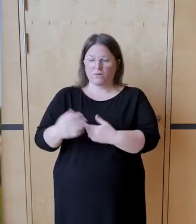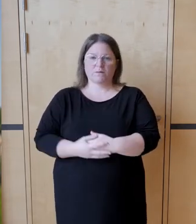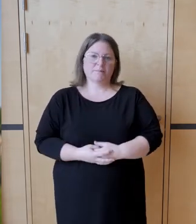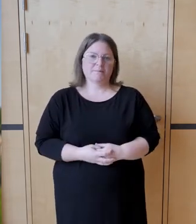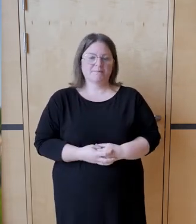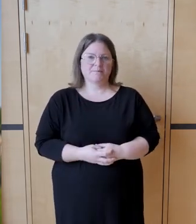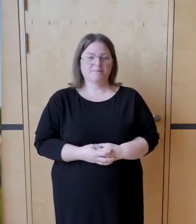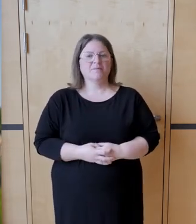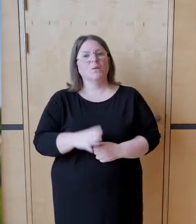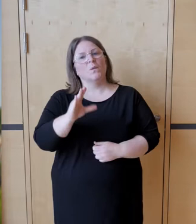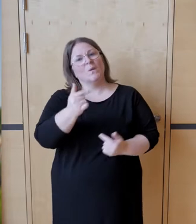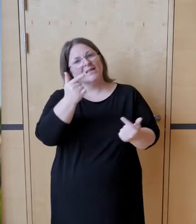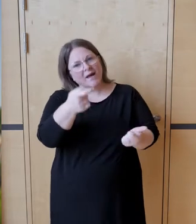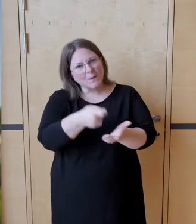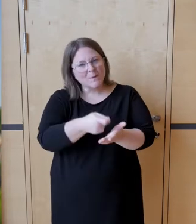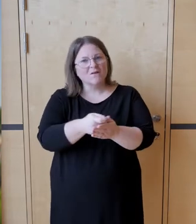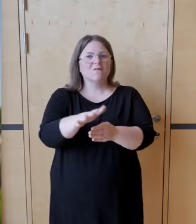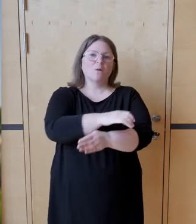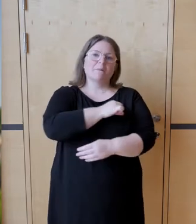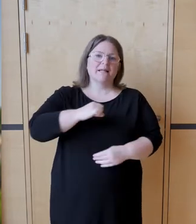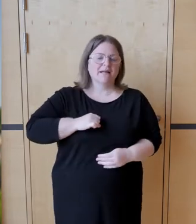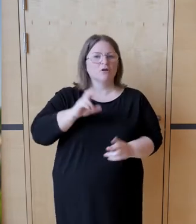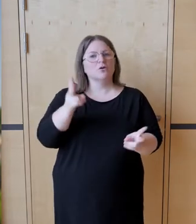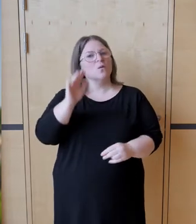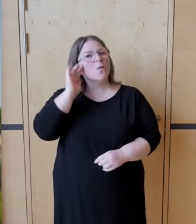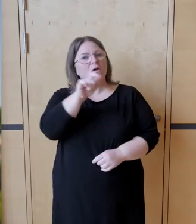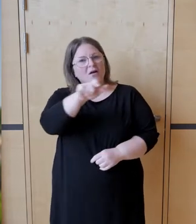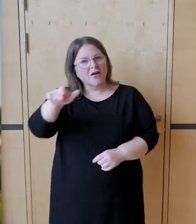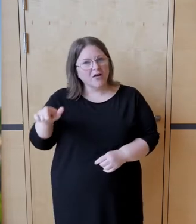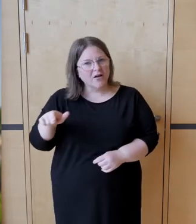Ja tack ordförande fullmäktige och åhörare Och det här är ju